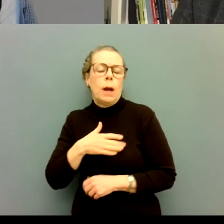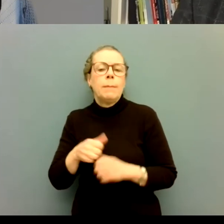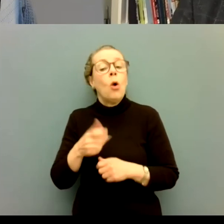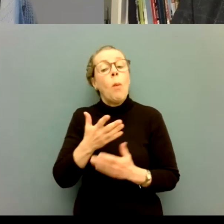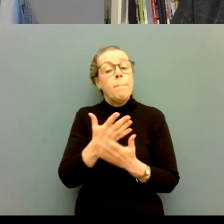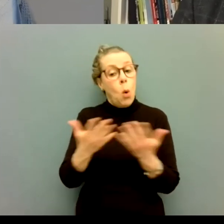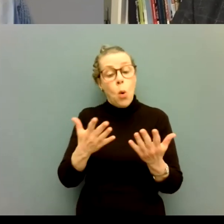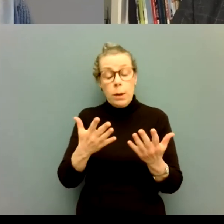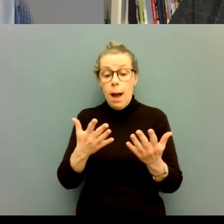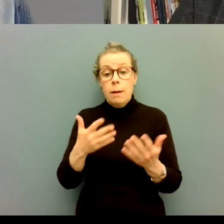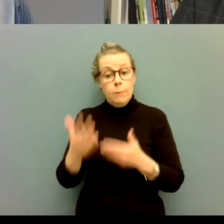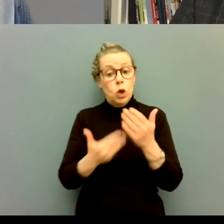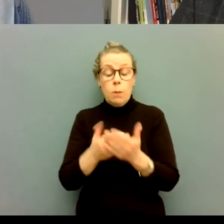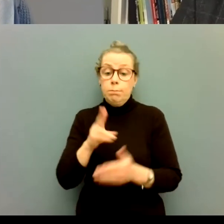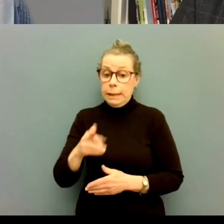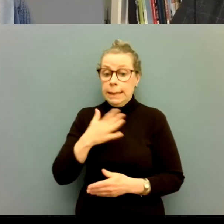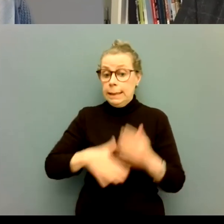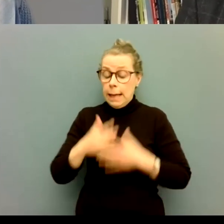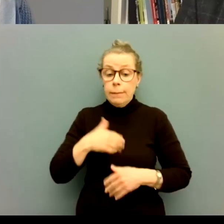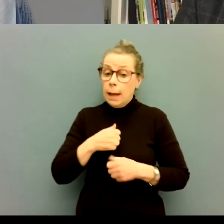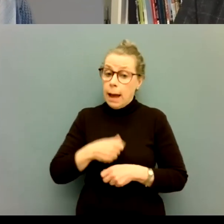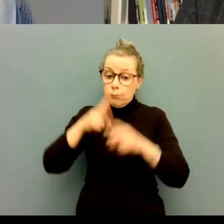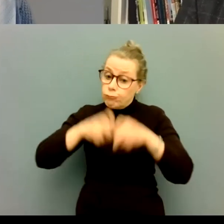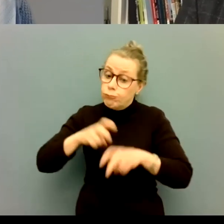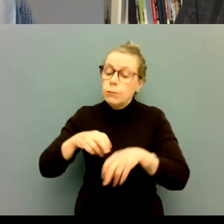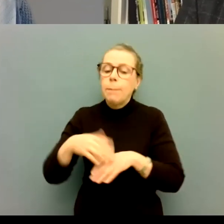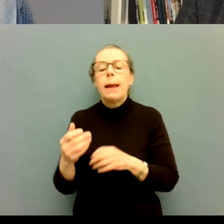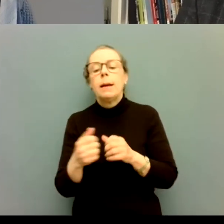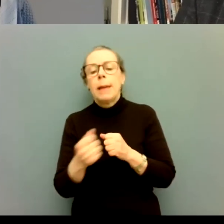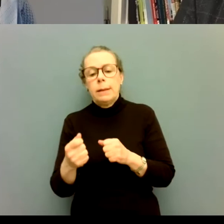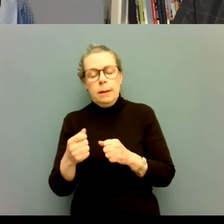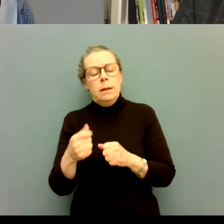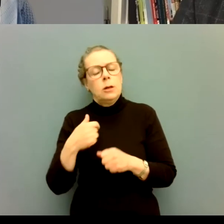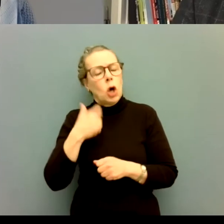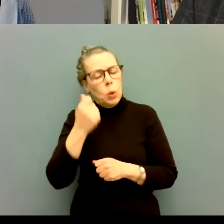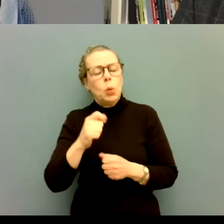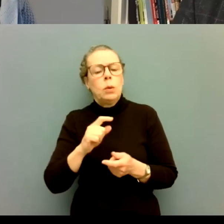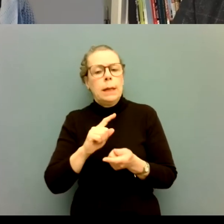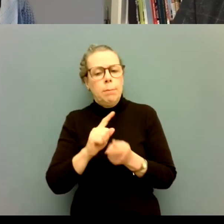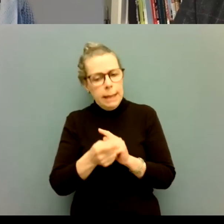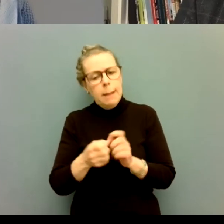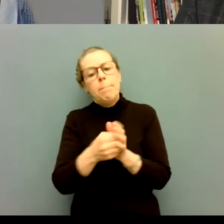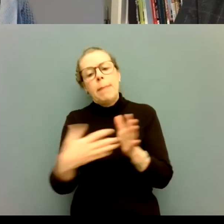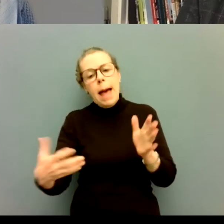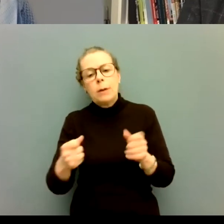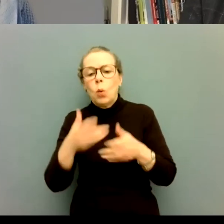Den har remissbehandlats nu och jag tror den leder till förbättringar, men just-